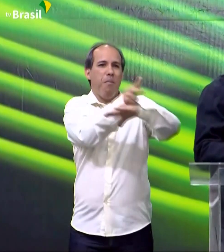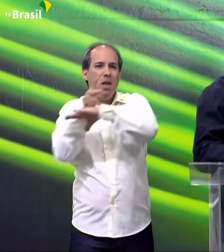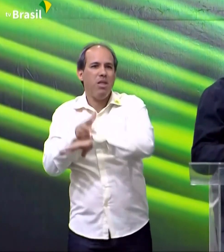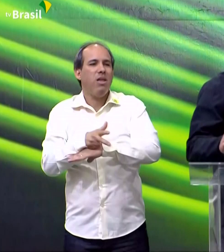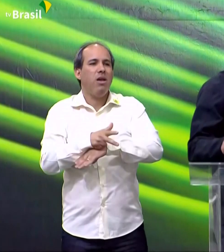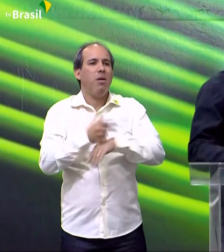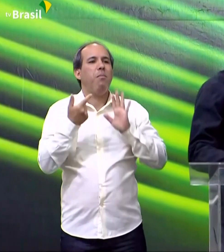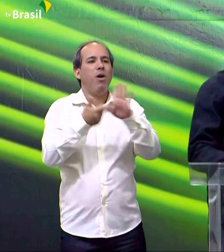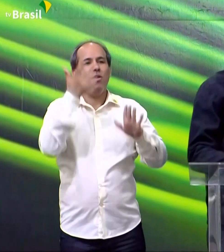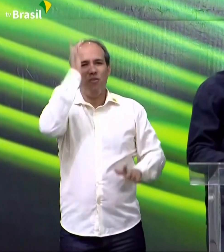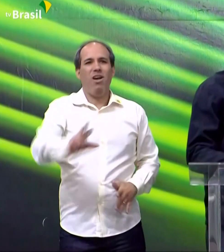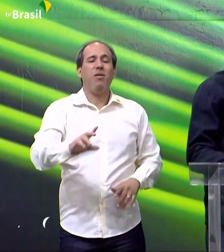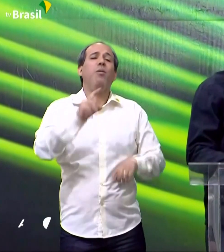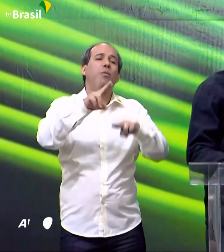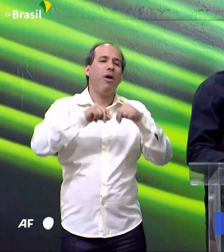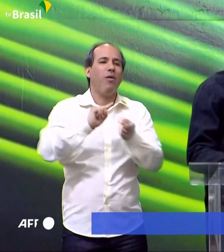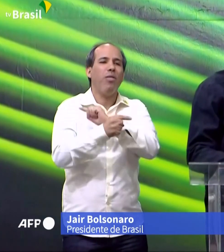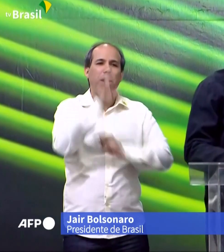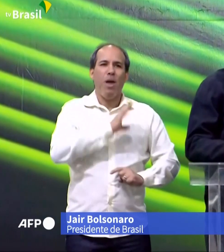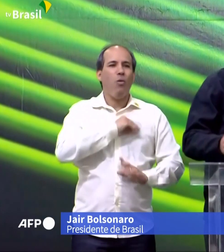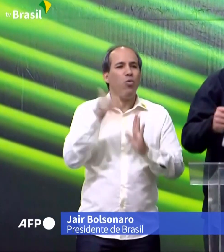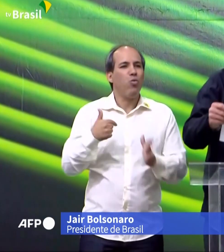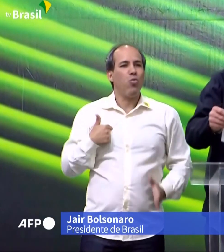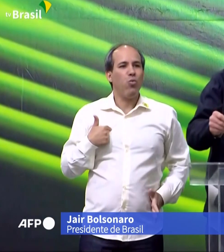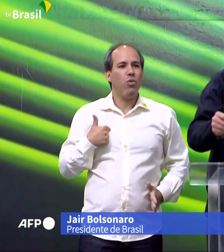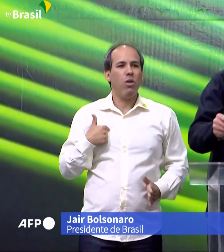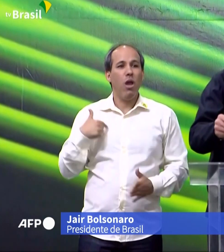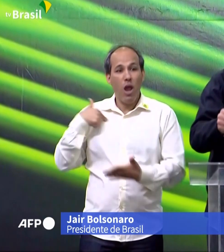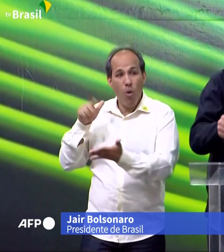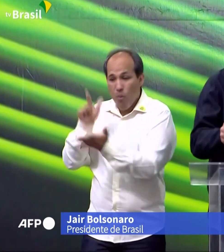“Me acusan de todo! Incluso un artículo que leo en una revista,